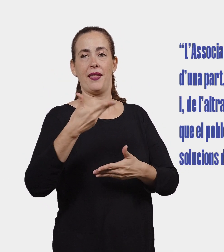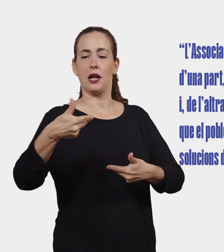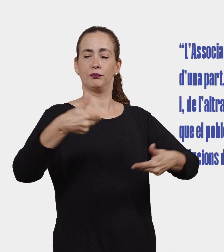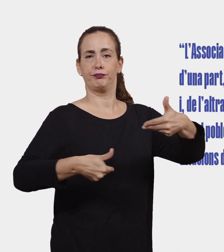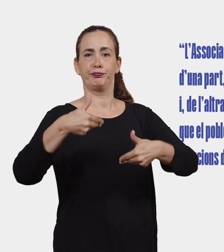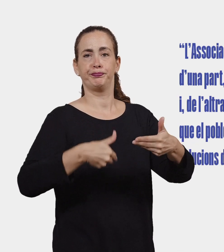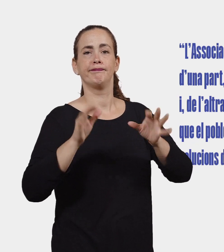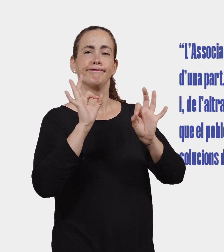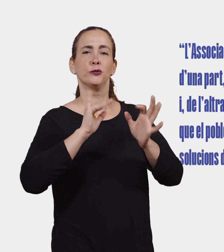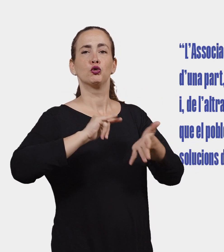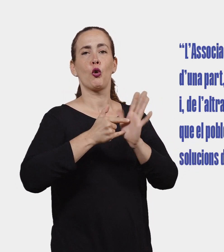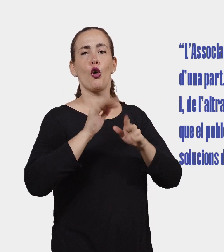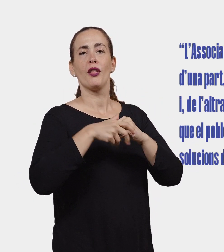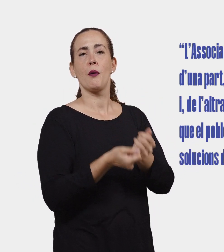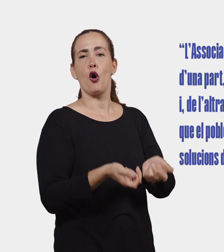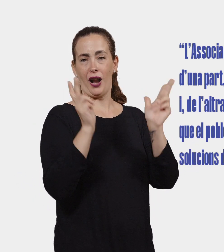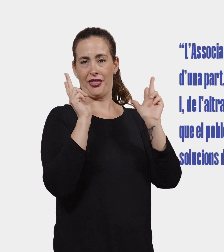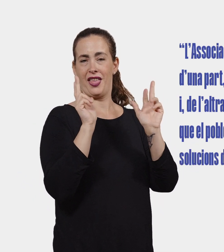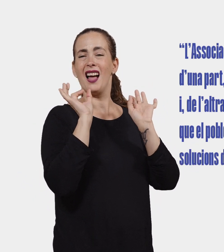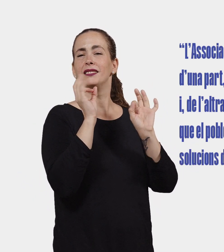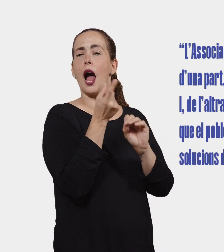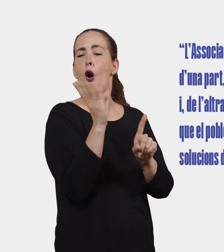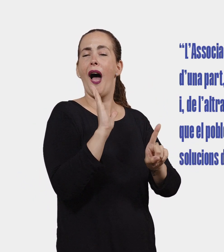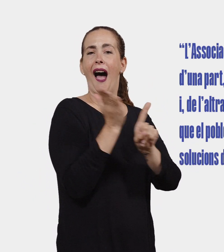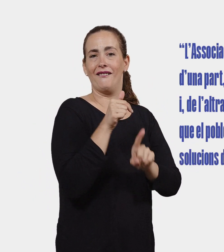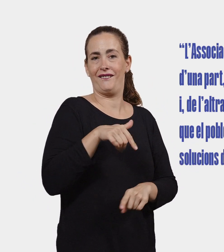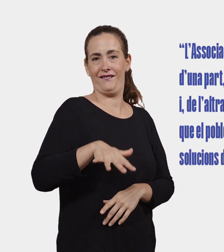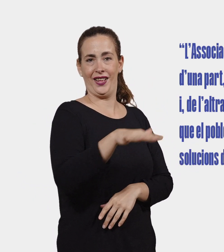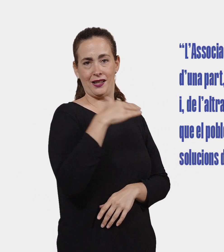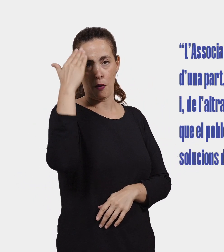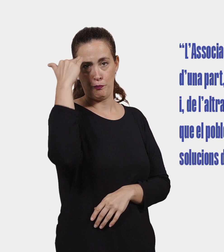olucions democràtiques als aspectes que l'afecten.